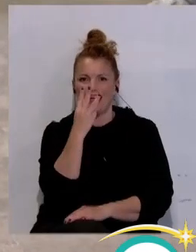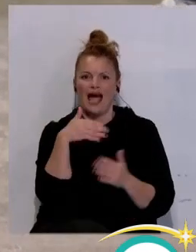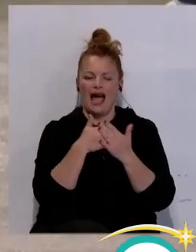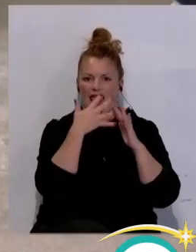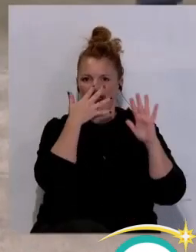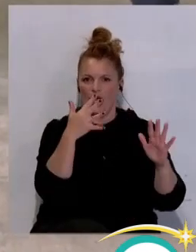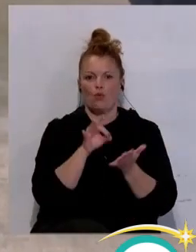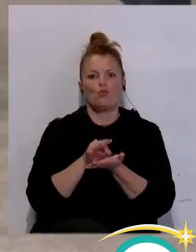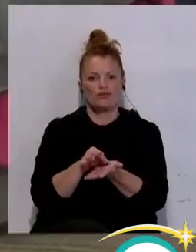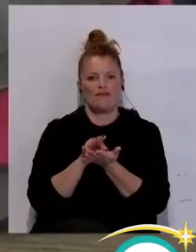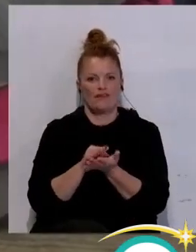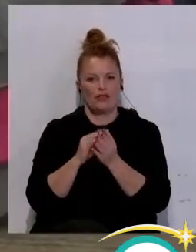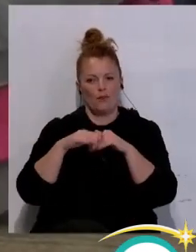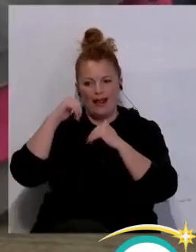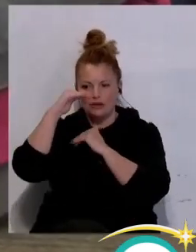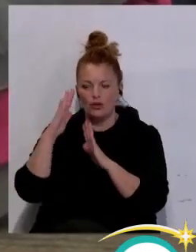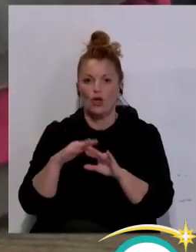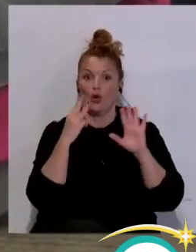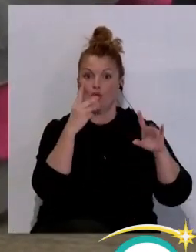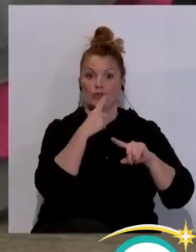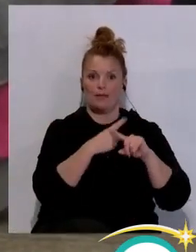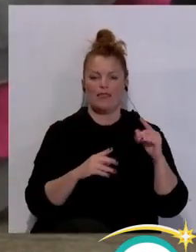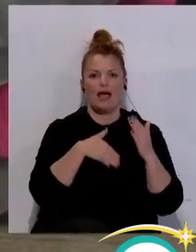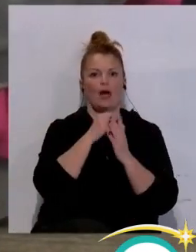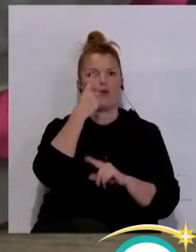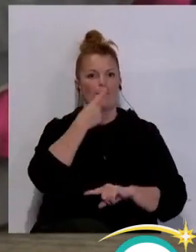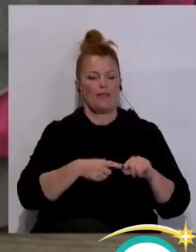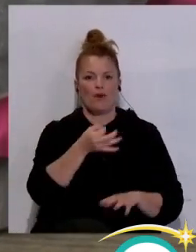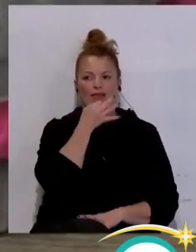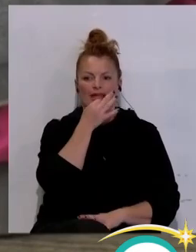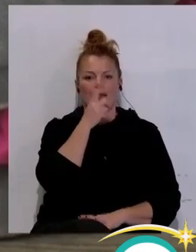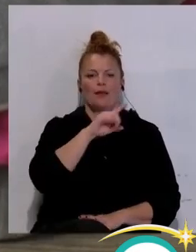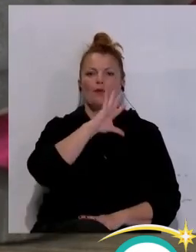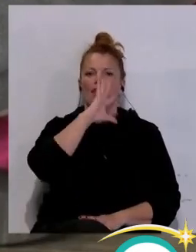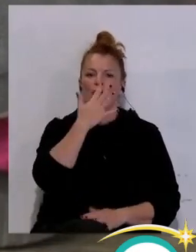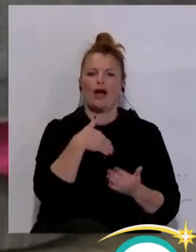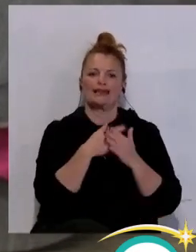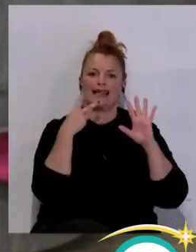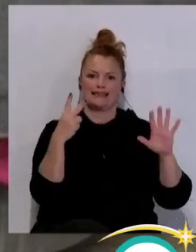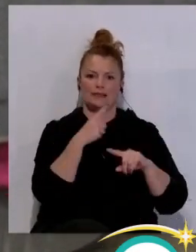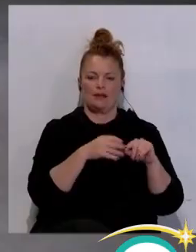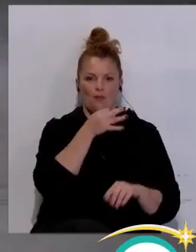que se presta en horario de 88:30 de la mañana a 1:30 de la tarde y de 5 a 7:30 de la tarde el